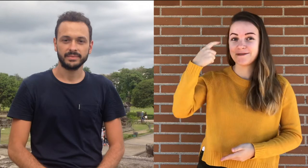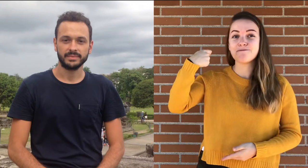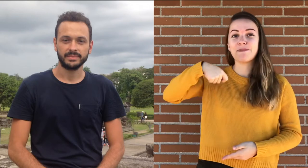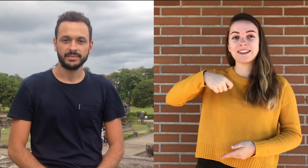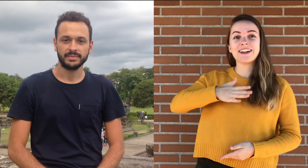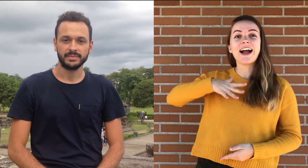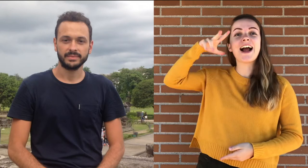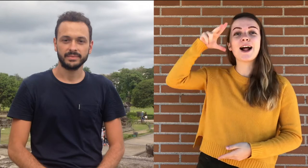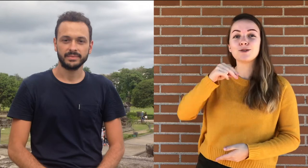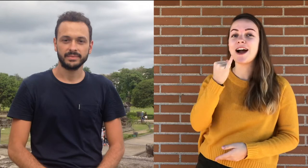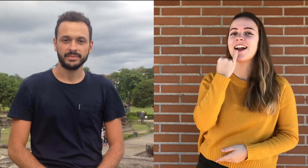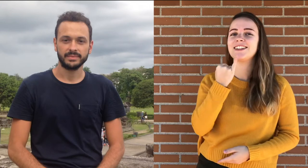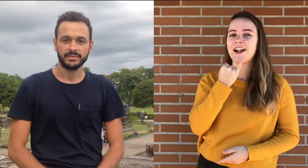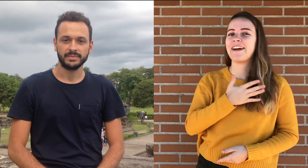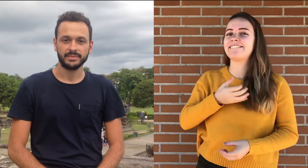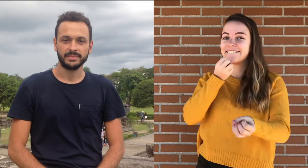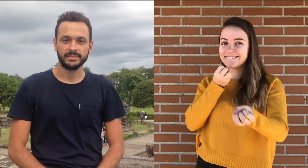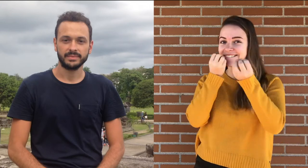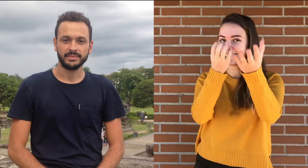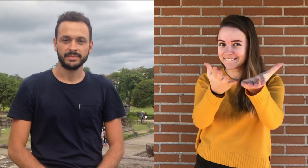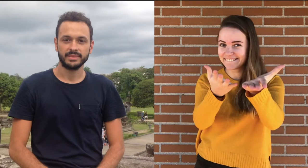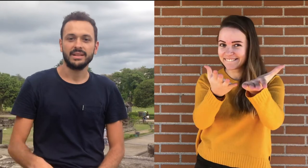y su presidente, Alessandro Abbate, desea contar algo...